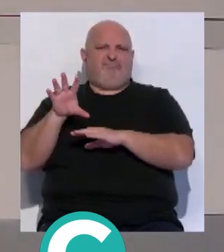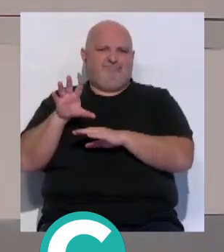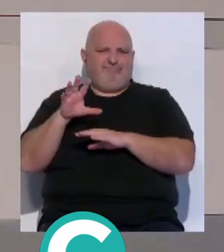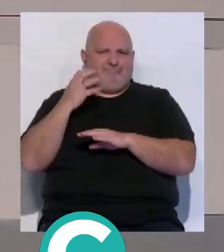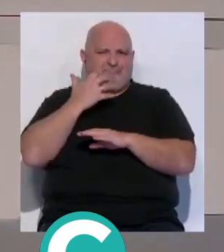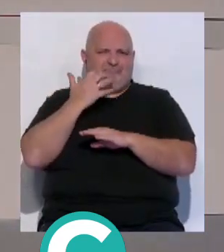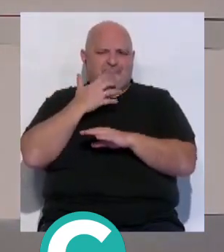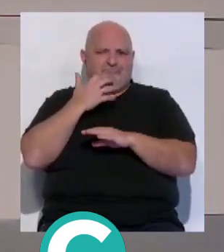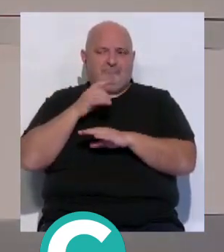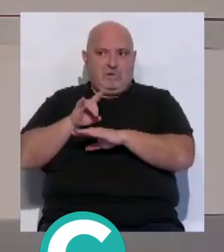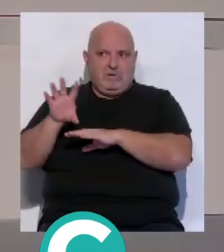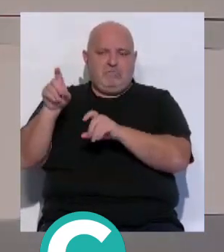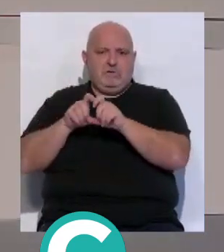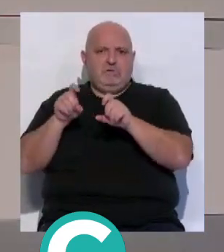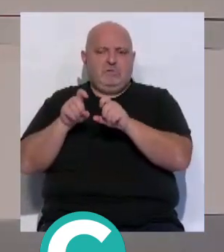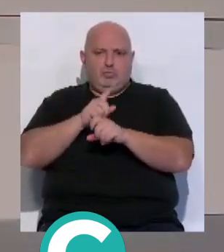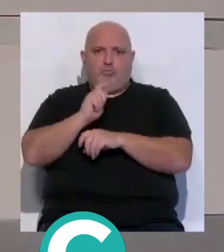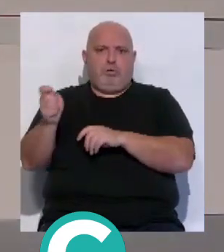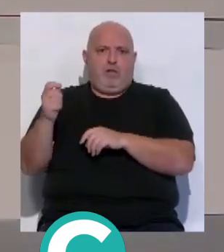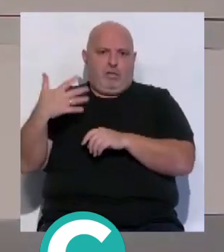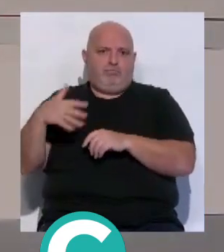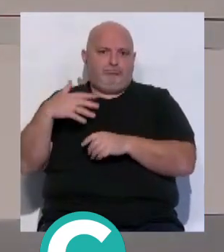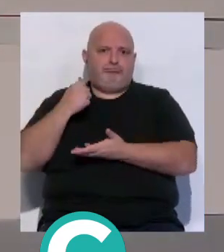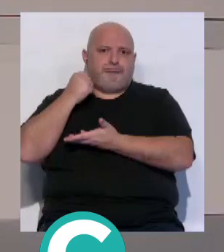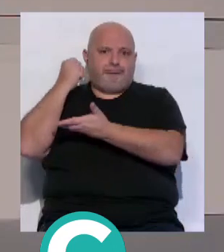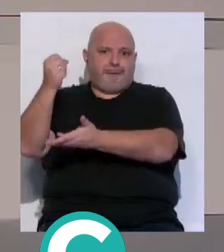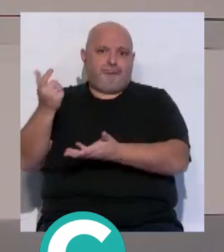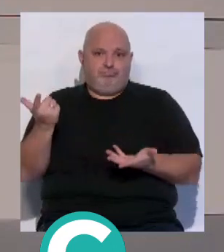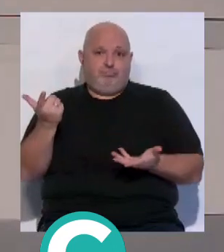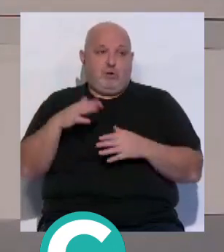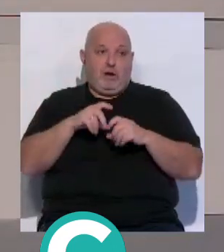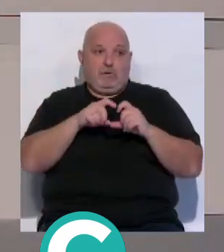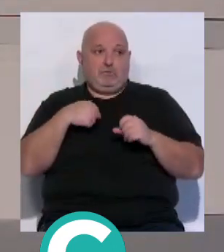vale echa el empresario tendrás que pagar una cantidad porque el empresario no se va a ir sin